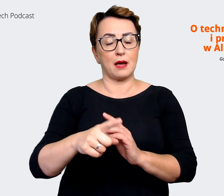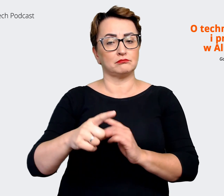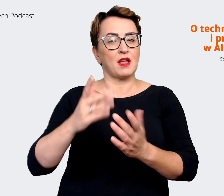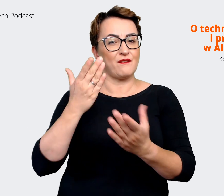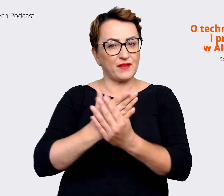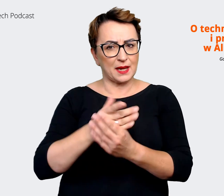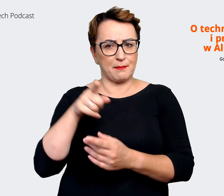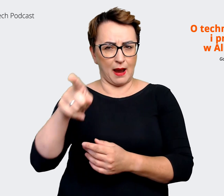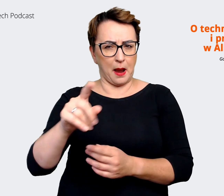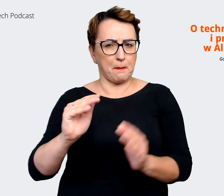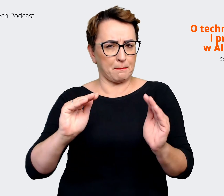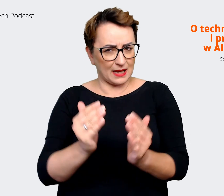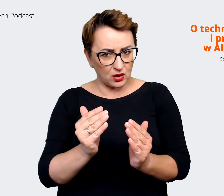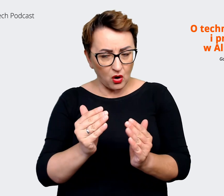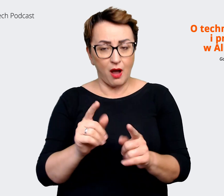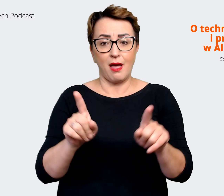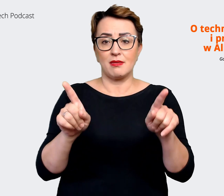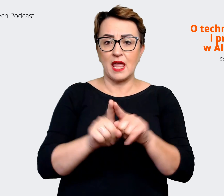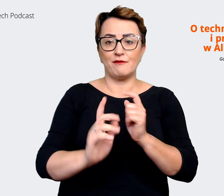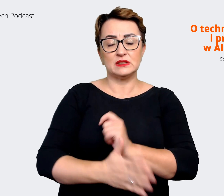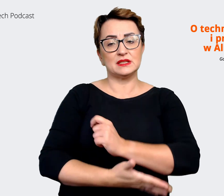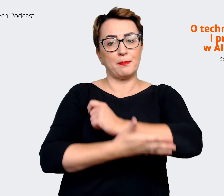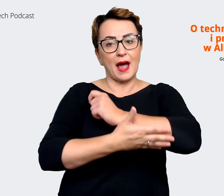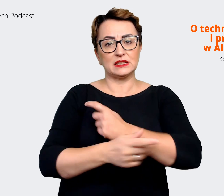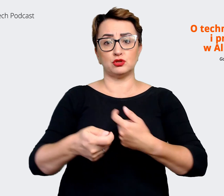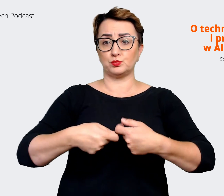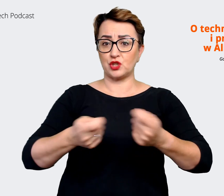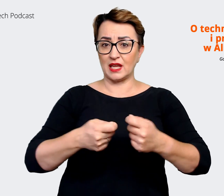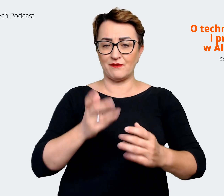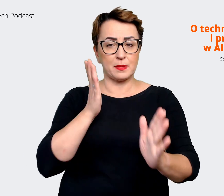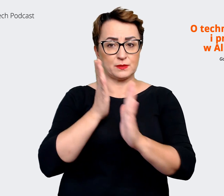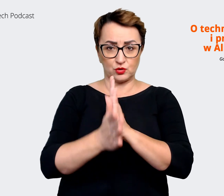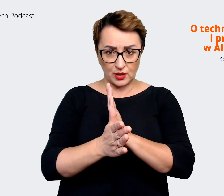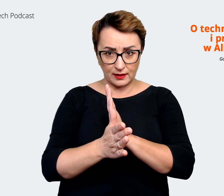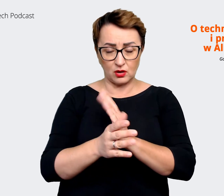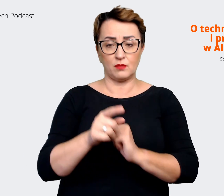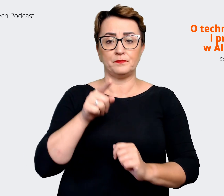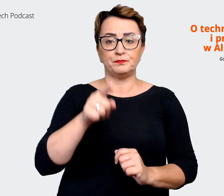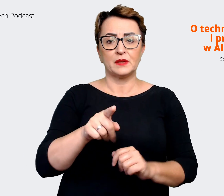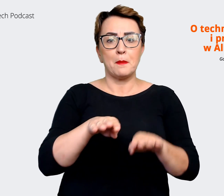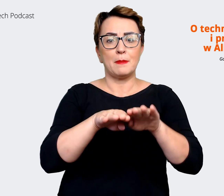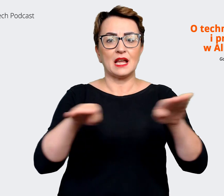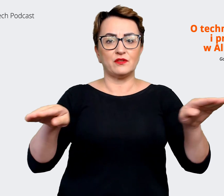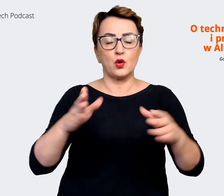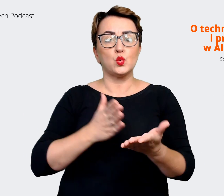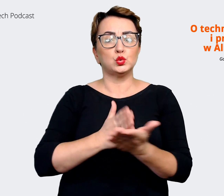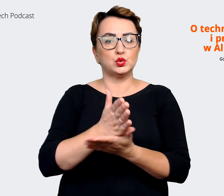jak również wsparcie sprzedawców bezpośrednio na platformie usługami finansowymi.